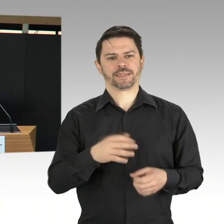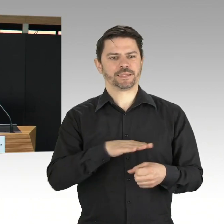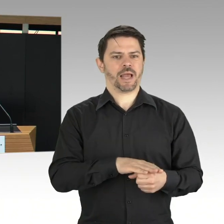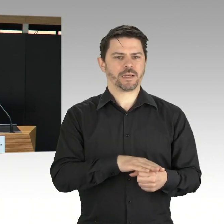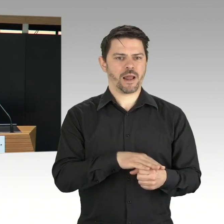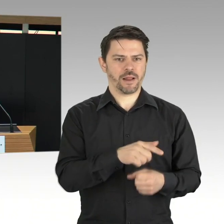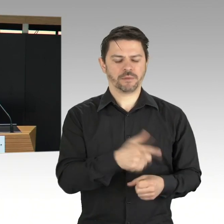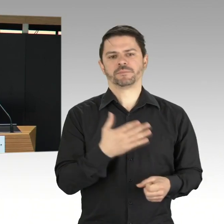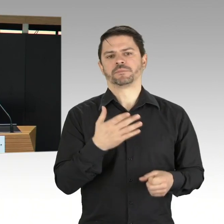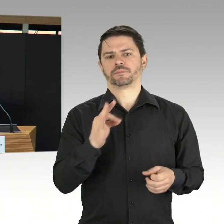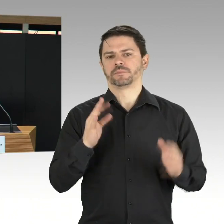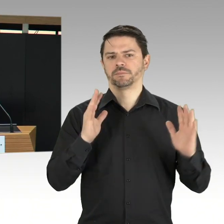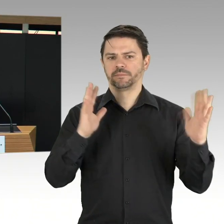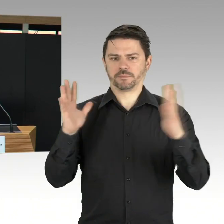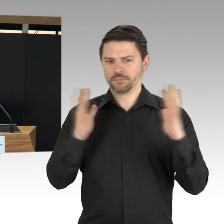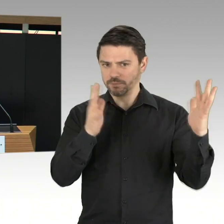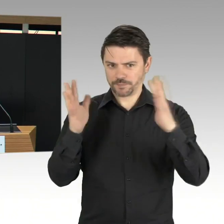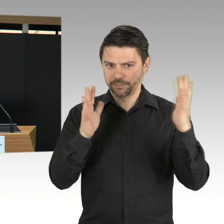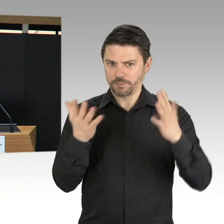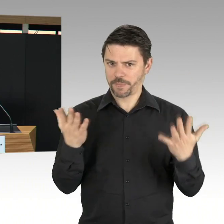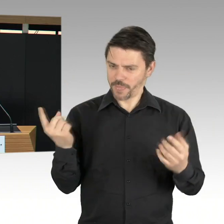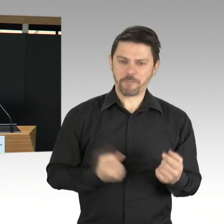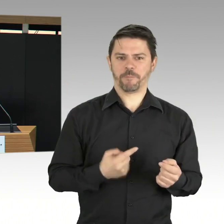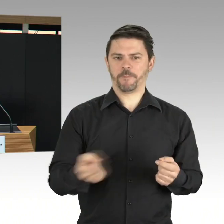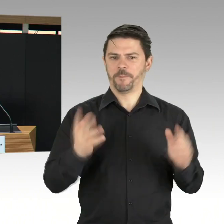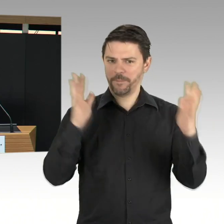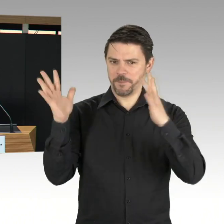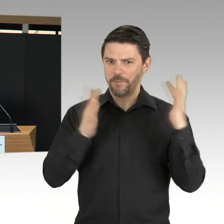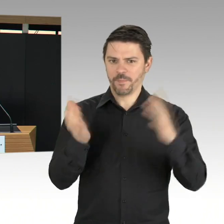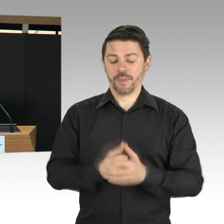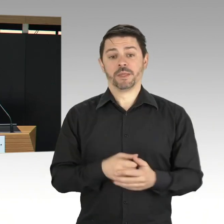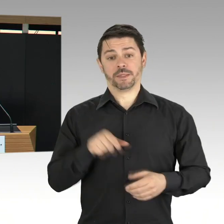ist ein Erfolg dieser rot-rot-grünen Koalition